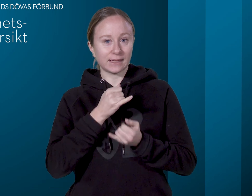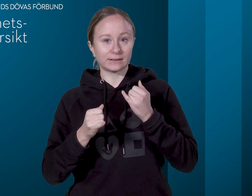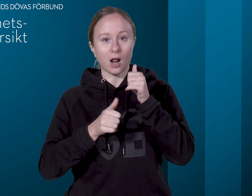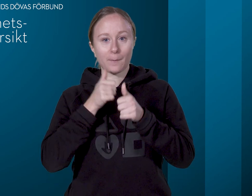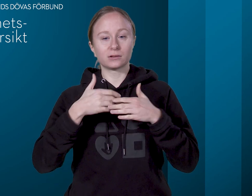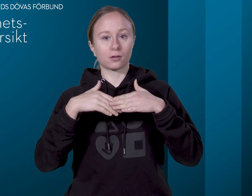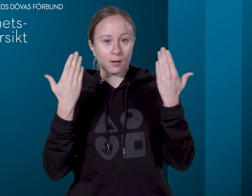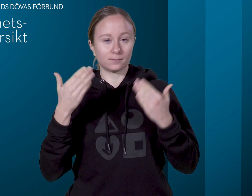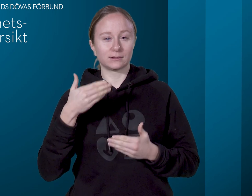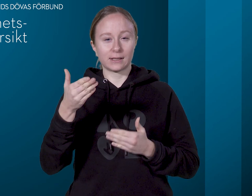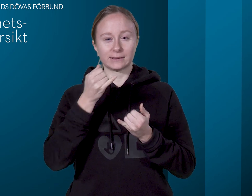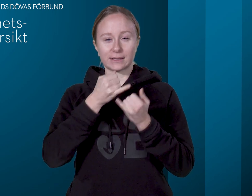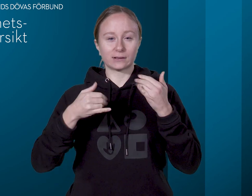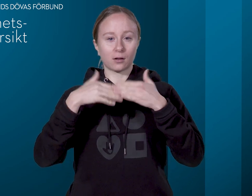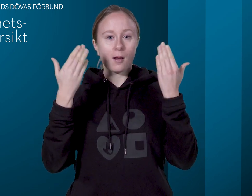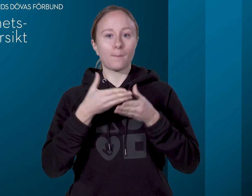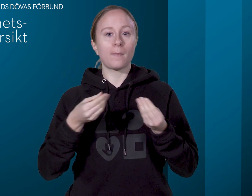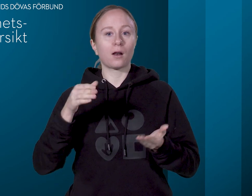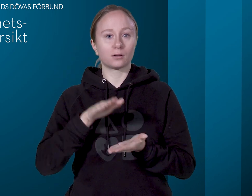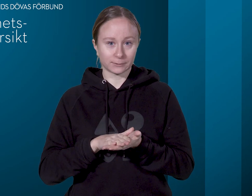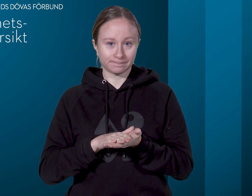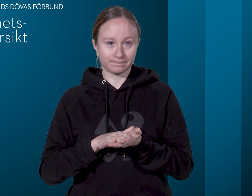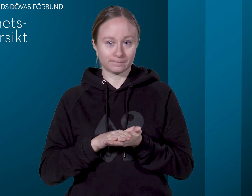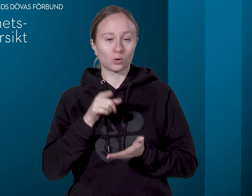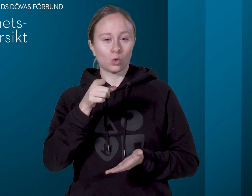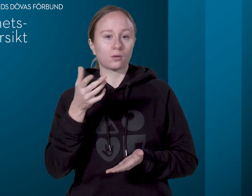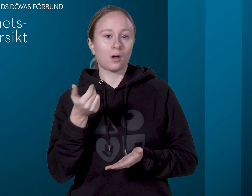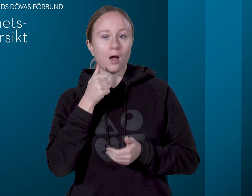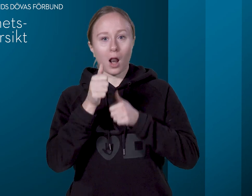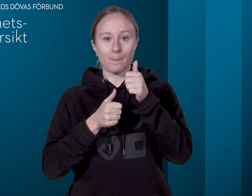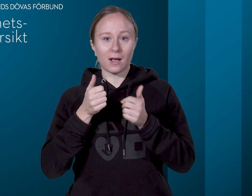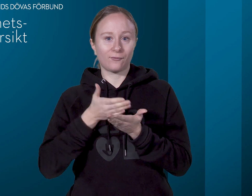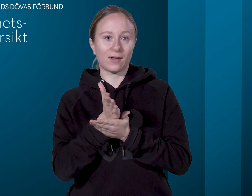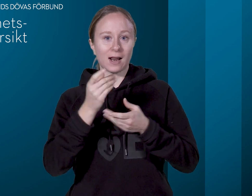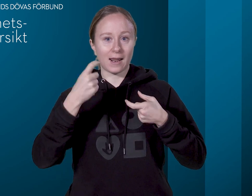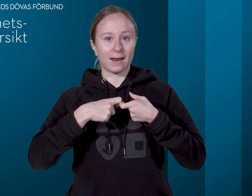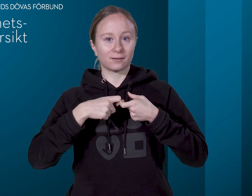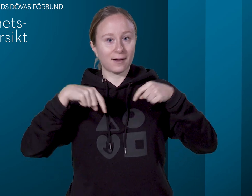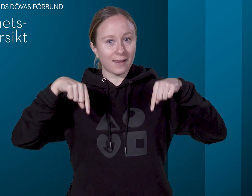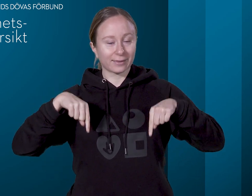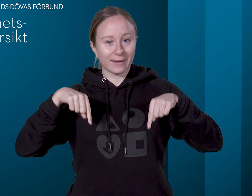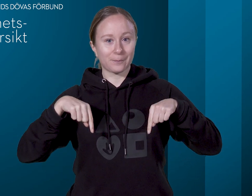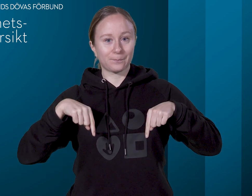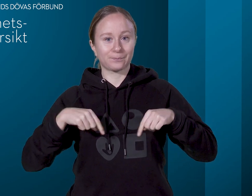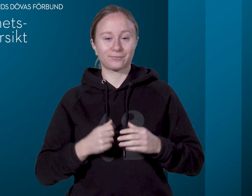Sista anmälningsdagen är den sista mars och du kan anmäla dig via länken intill.